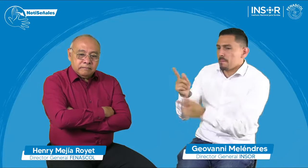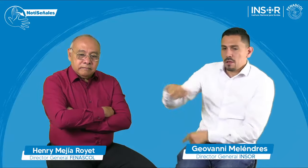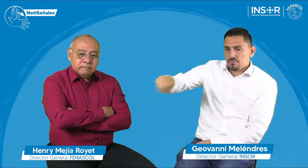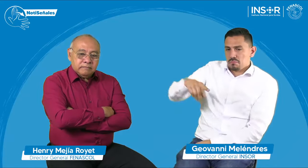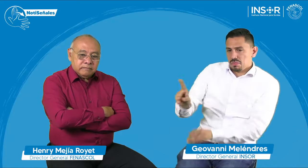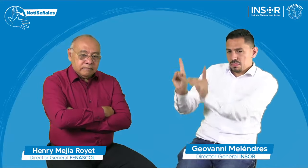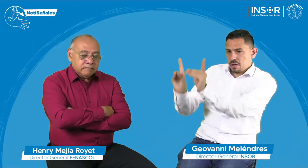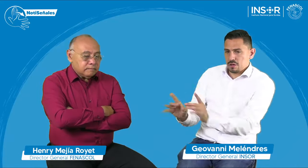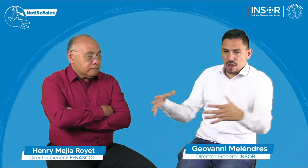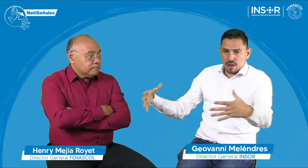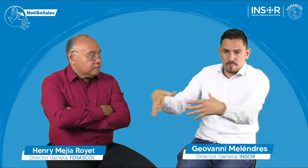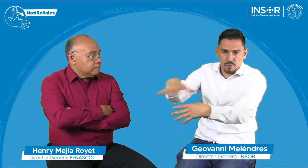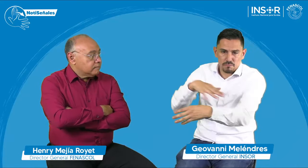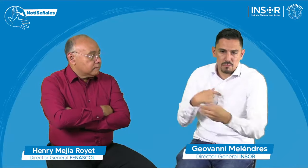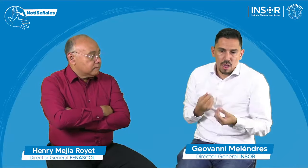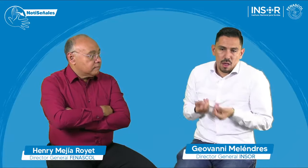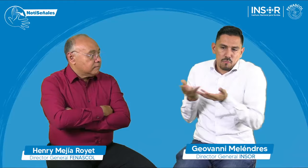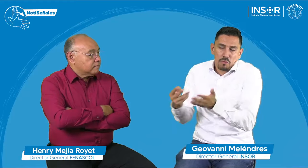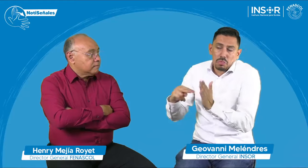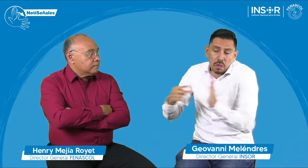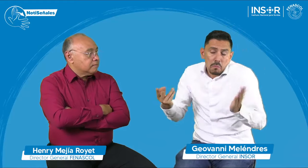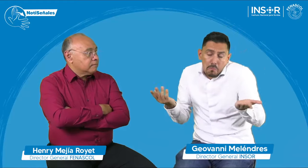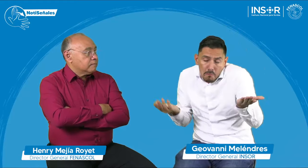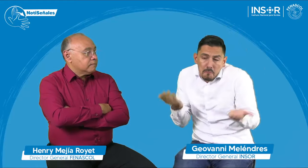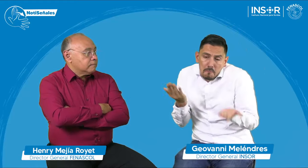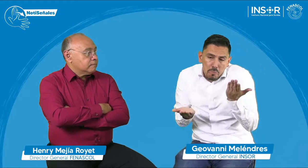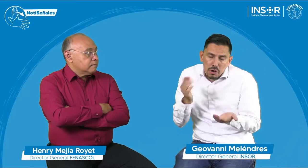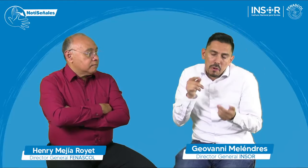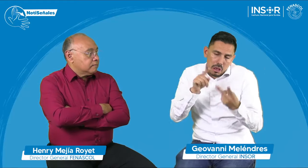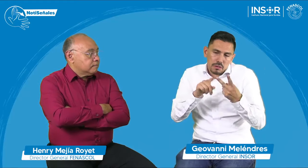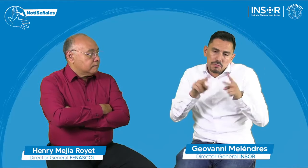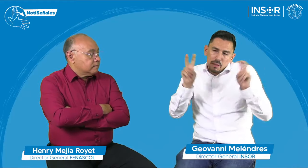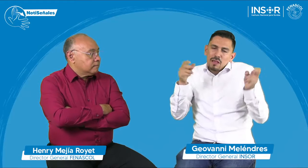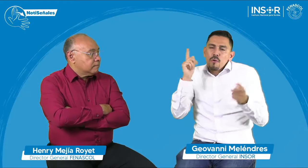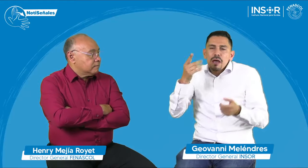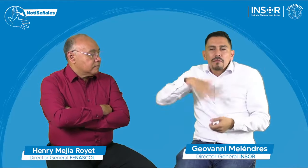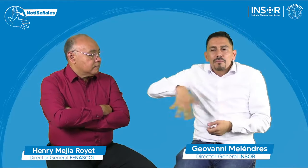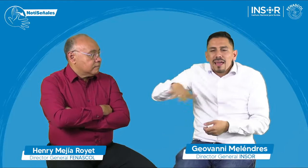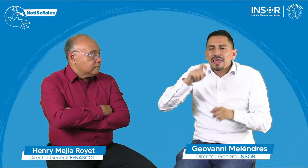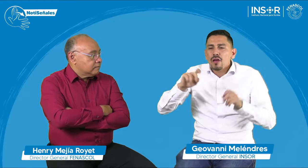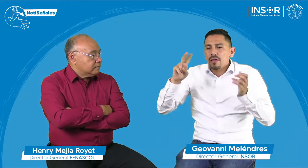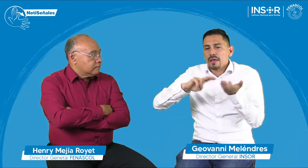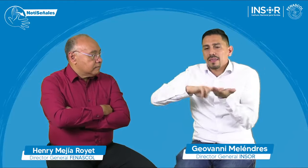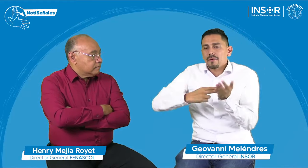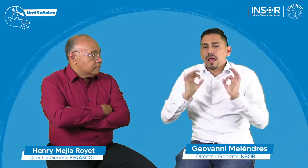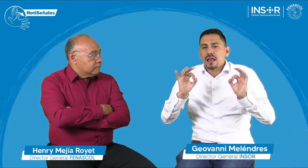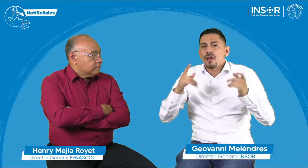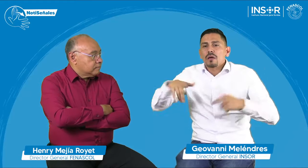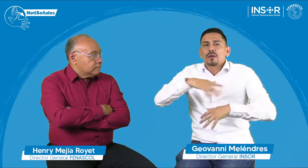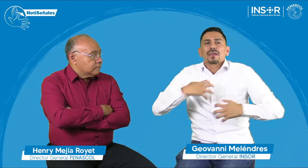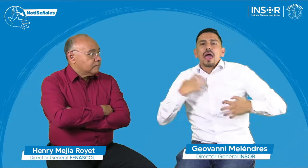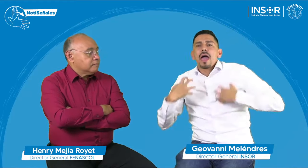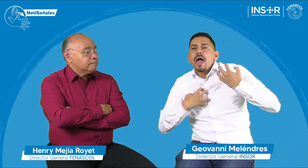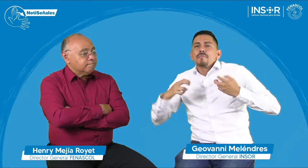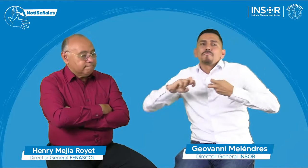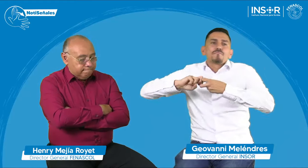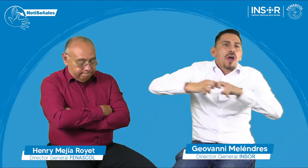ética y nosotros queremos apoyar técnicamente este este código y obviamente apoyar sus